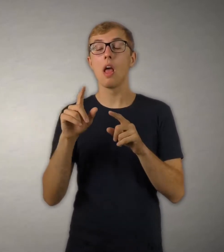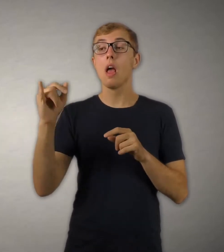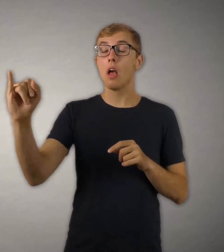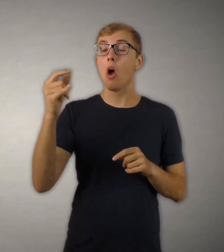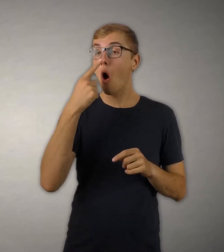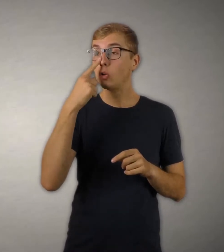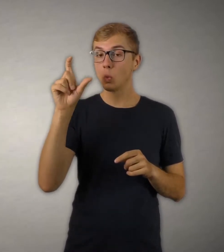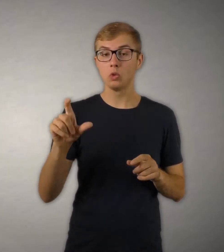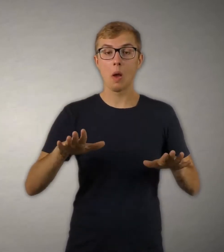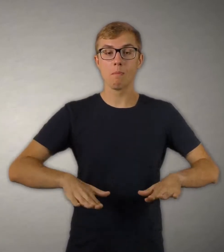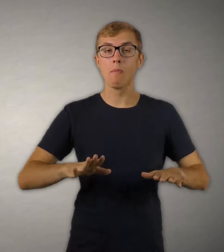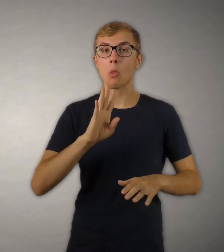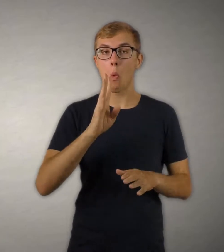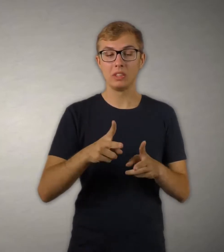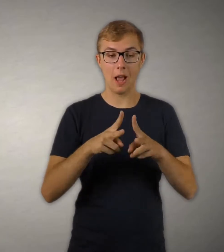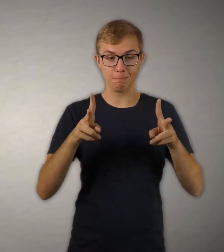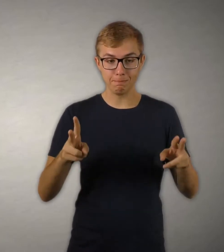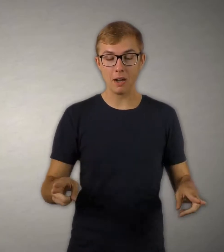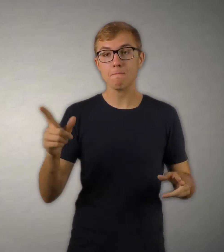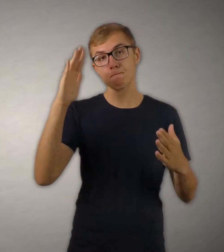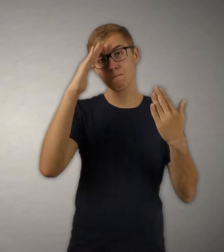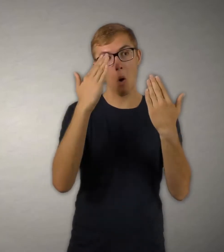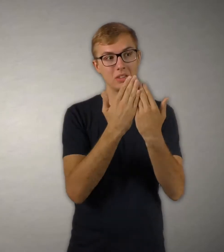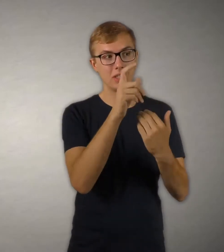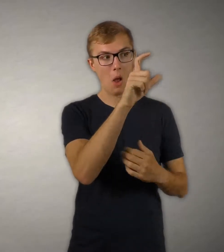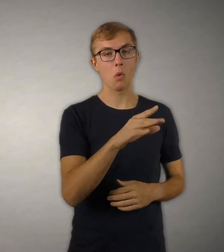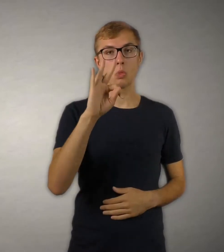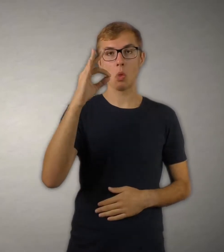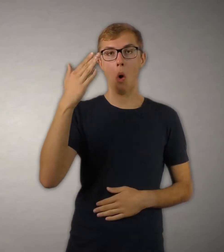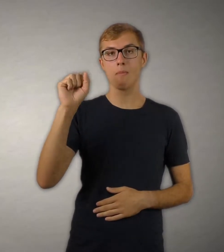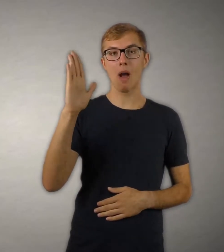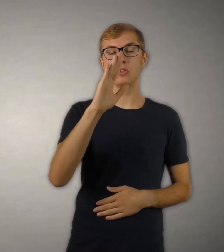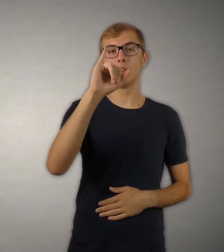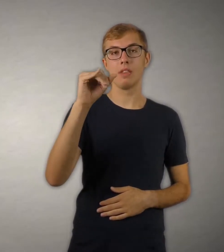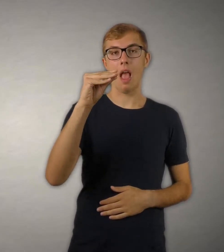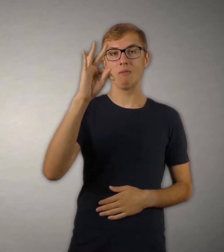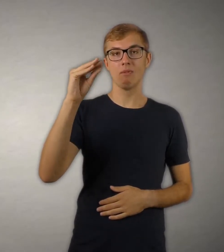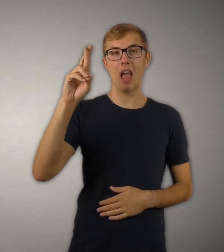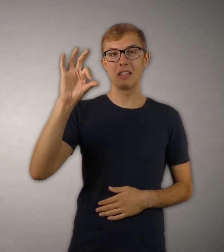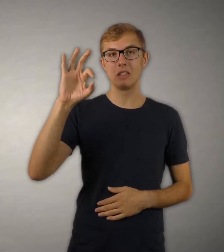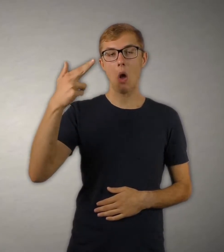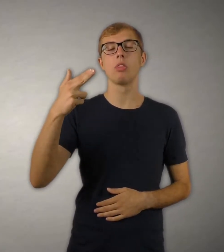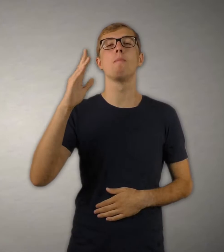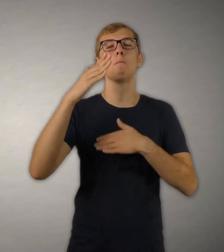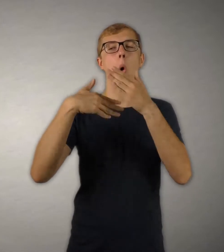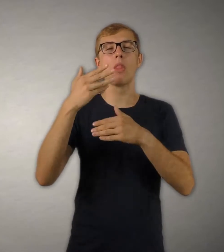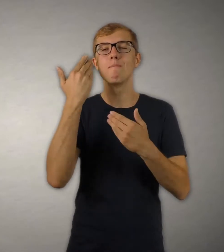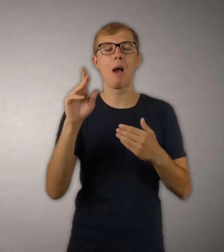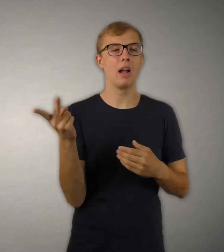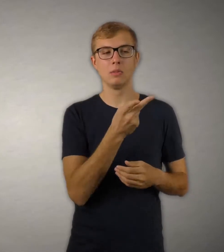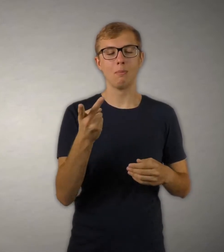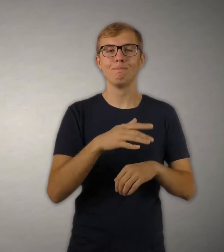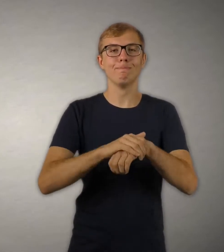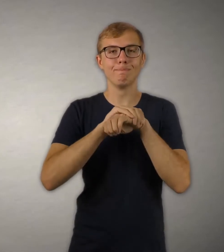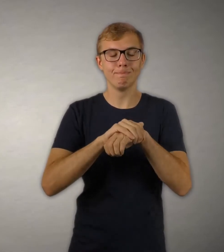W czasie tego pobytu Kościuszko poznał i bardzo zaprzyjaźnił się z Thomasem Jeffersonem,